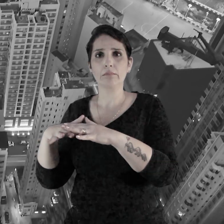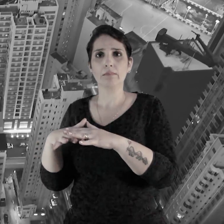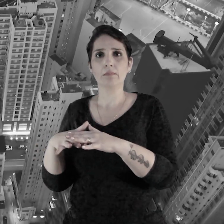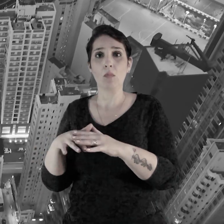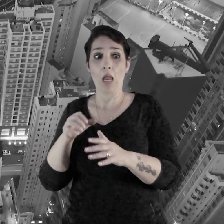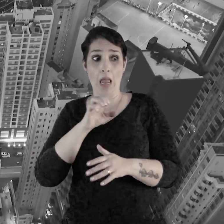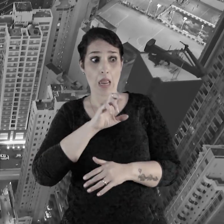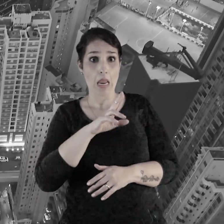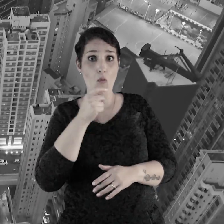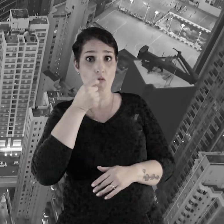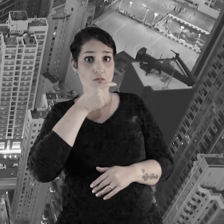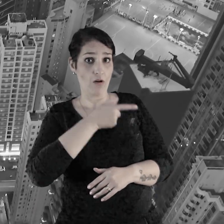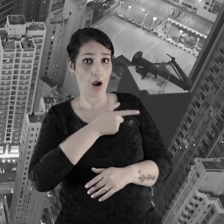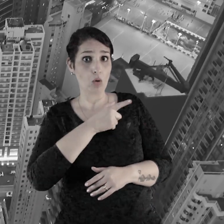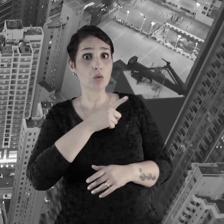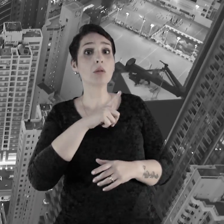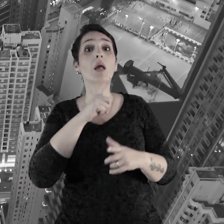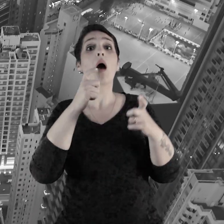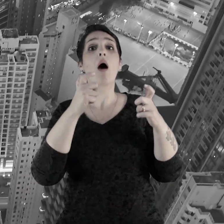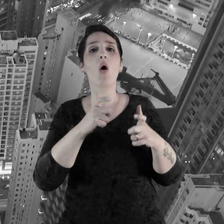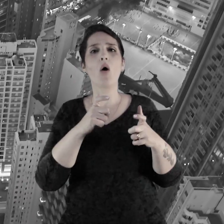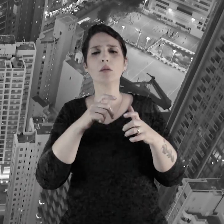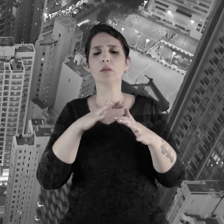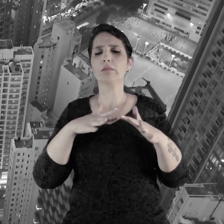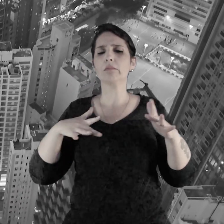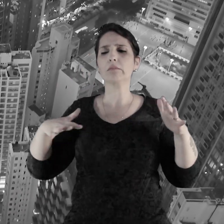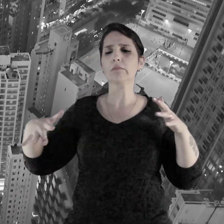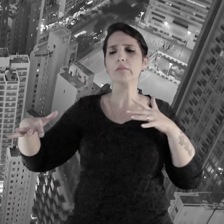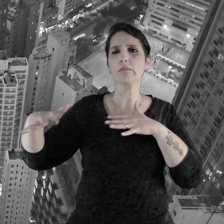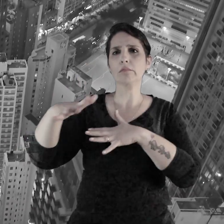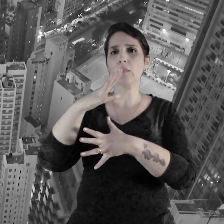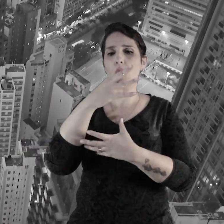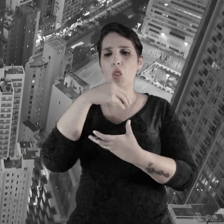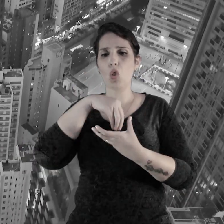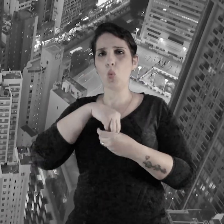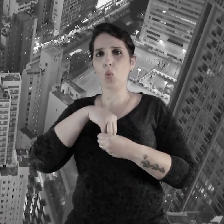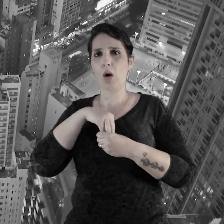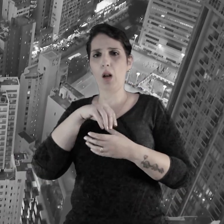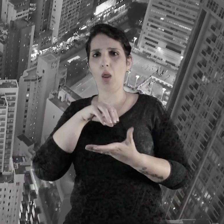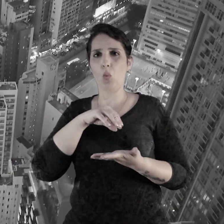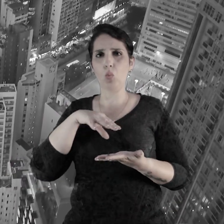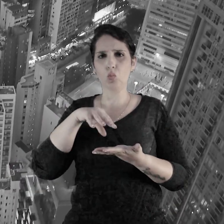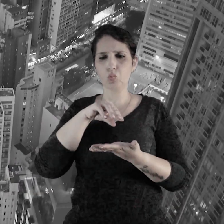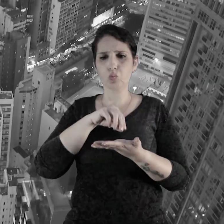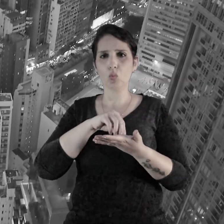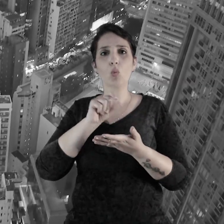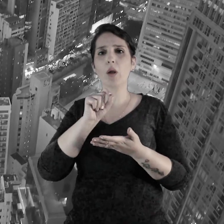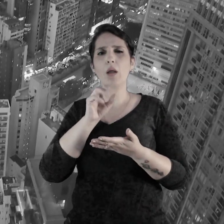O falso eu o habita ao redor do abismo vazio de seu núcleo, em um silêncio aterrorizado